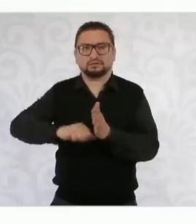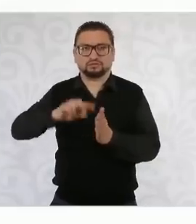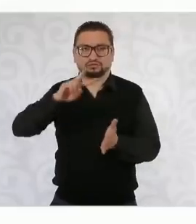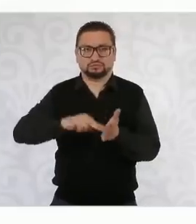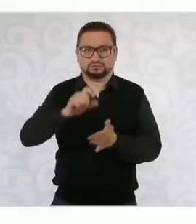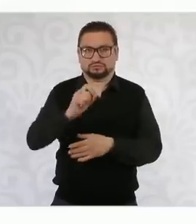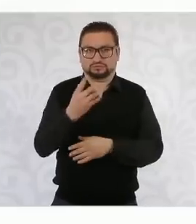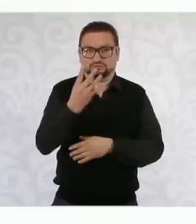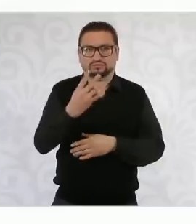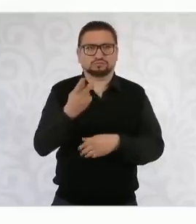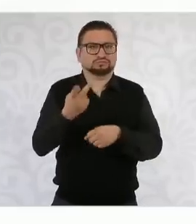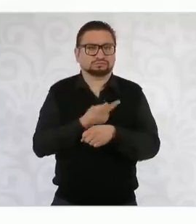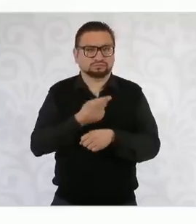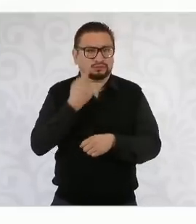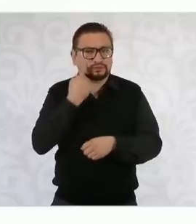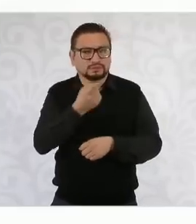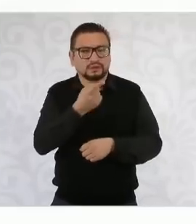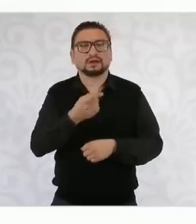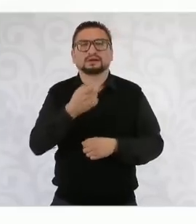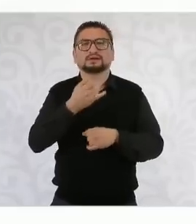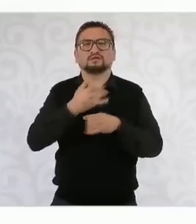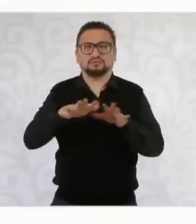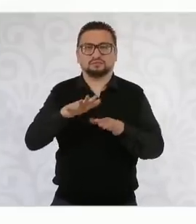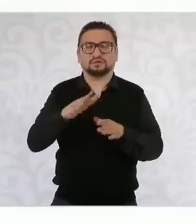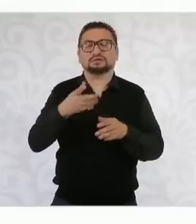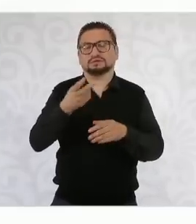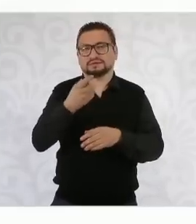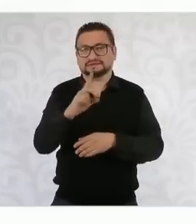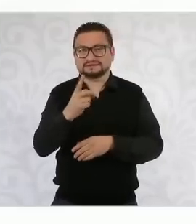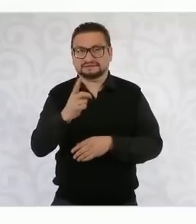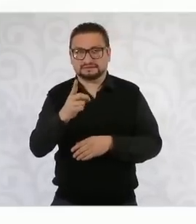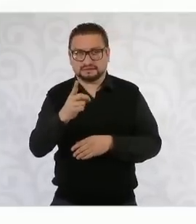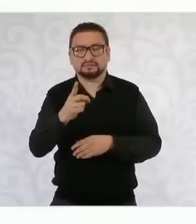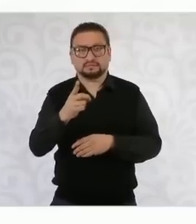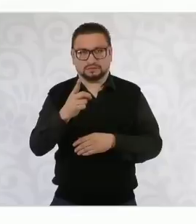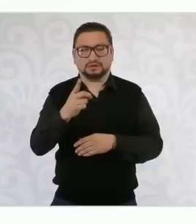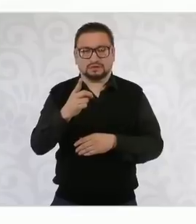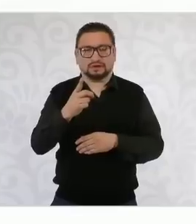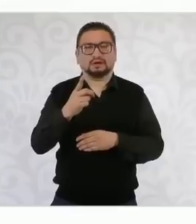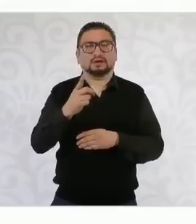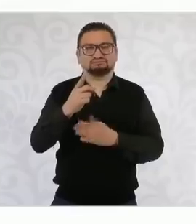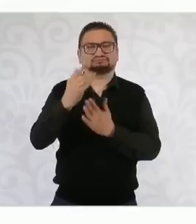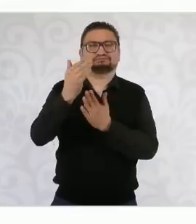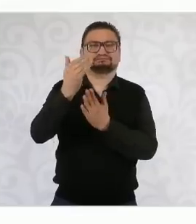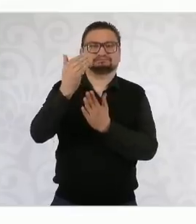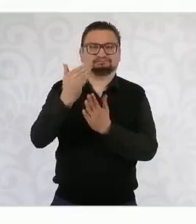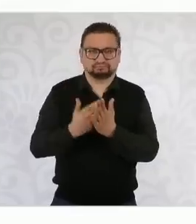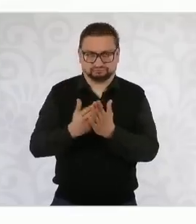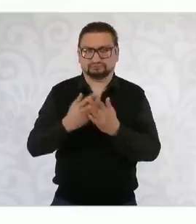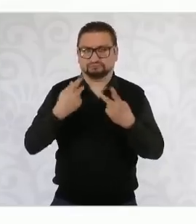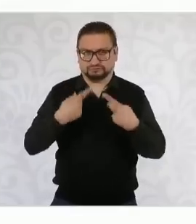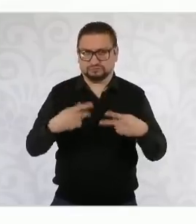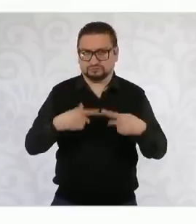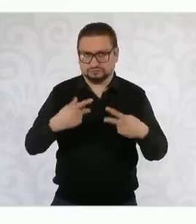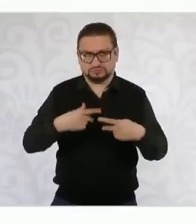cu podemos informar que diciembre fue el mes con el registro más bajo de víctimas de este periodo